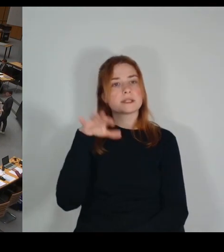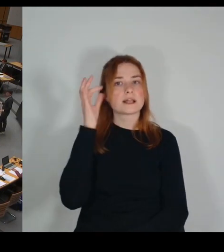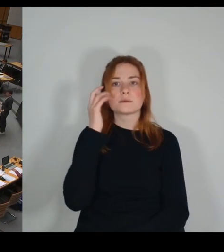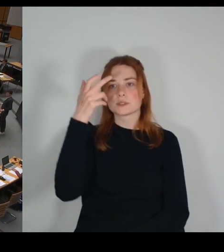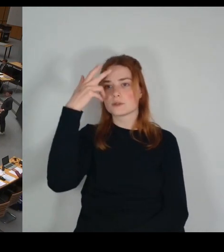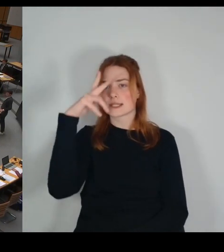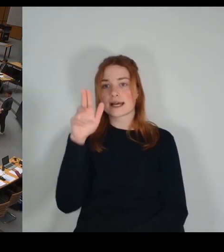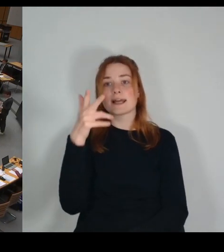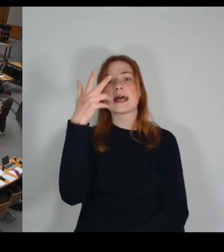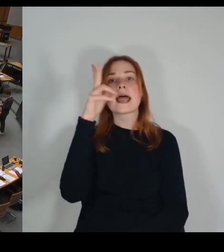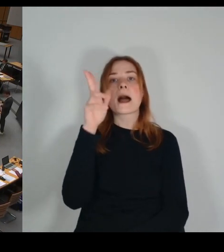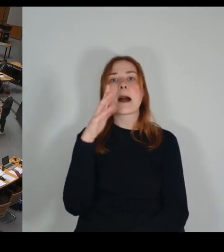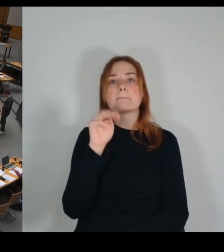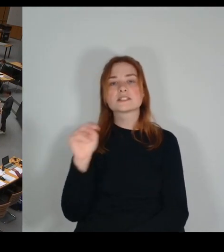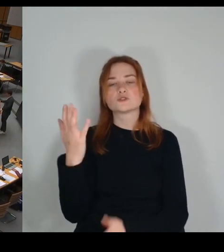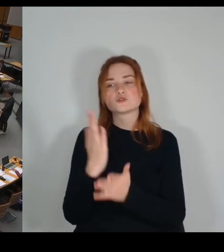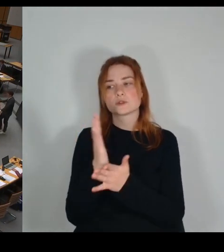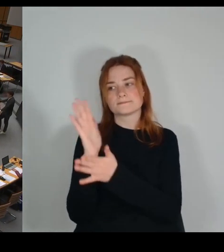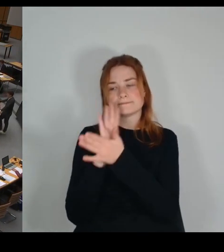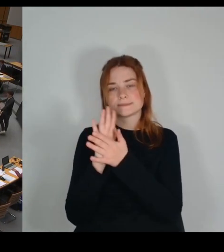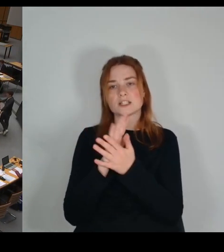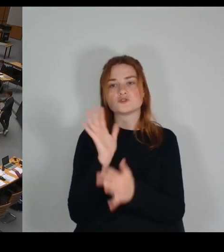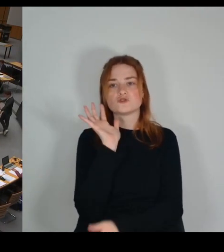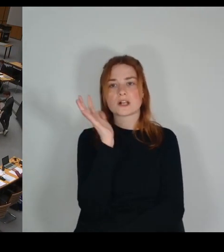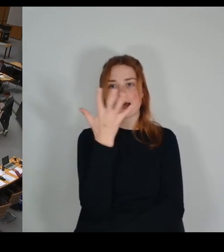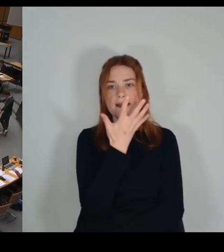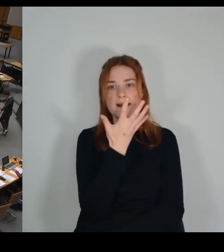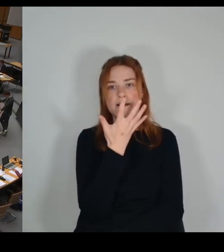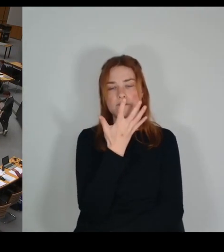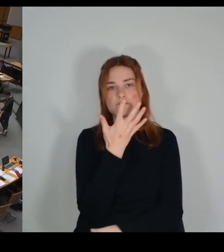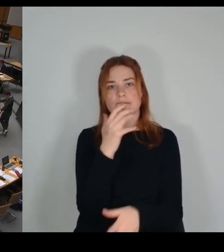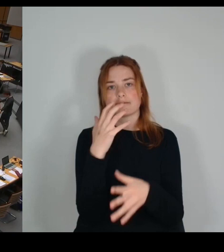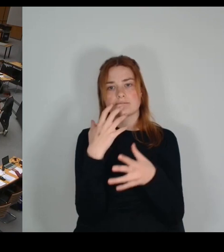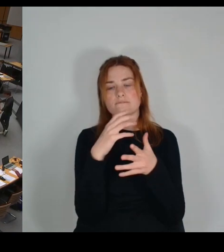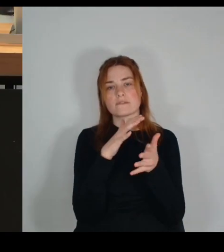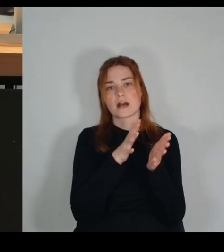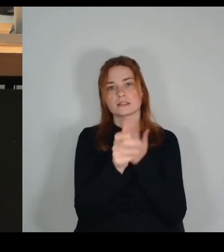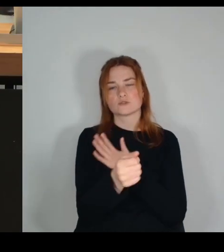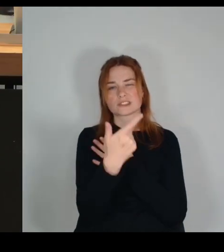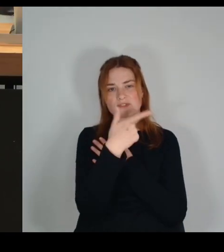Im Jahr 2004 habe ich recherchiert, abgeschafft Und zwar zu Recht.